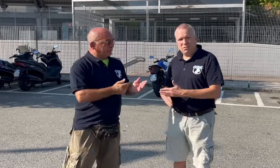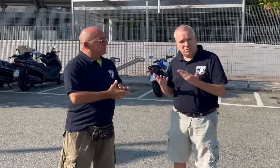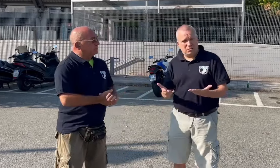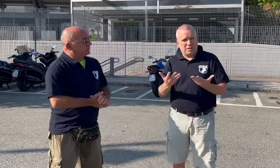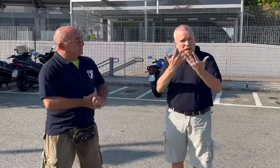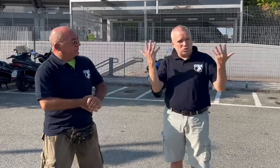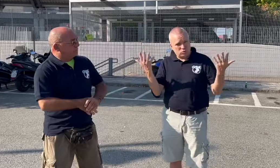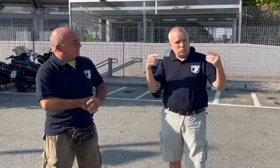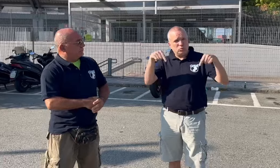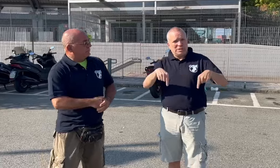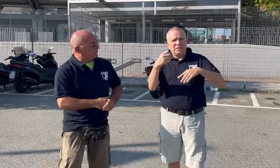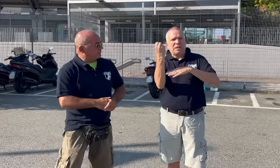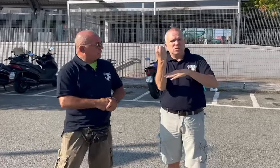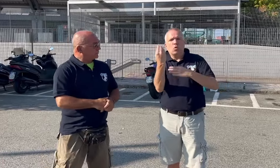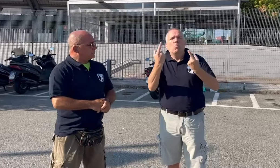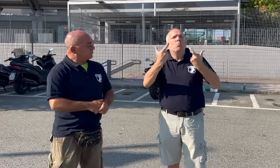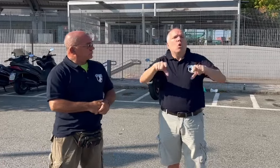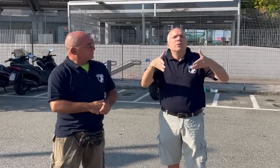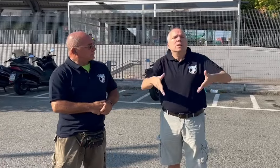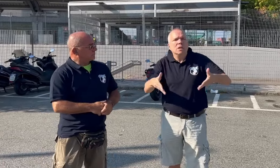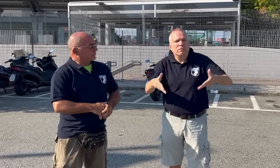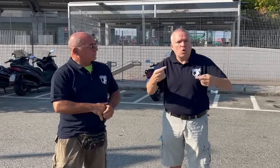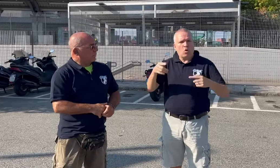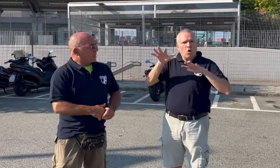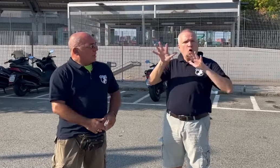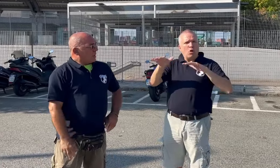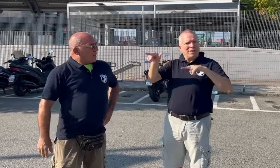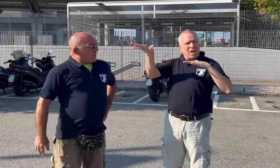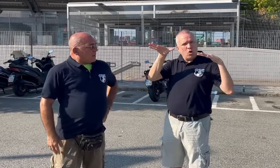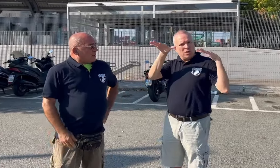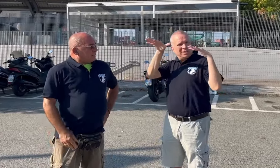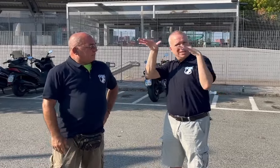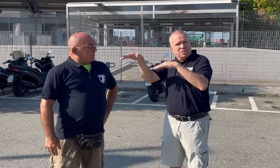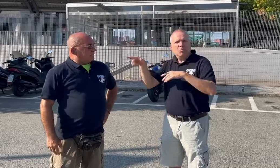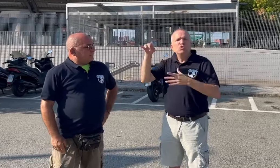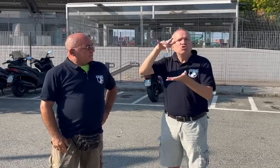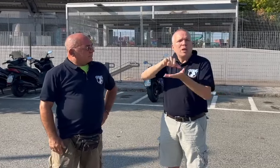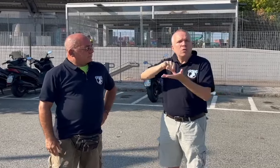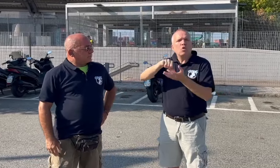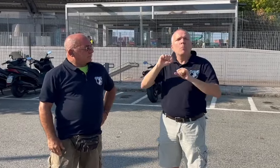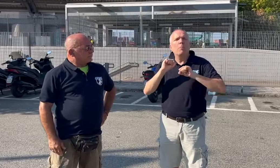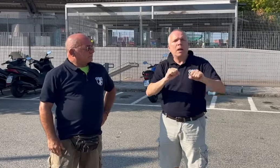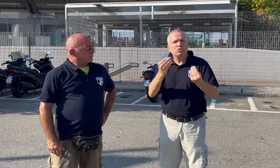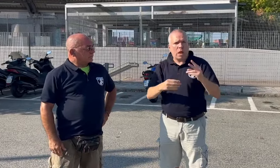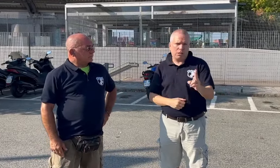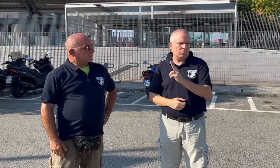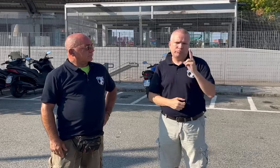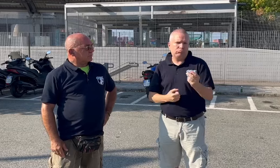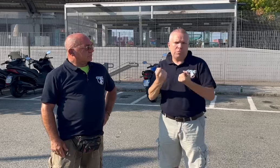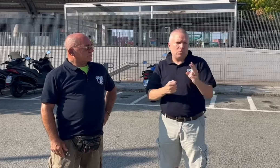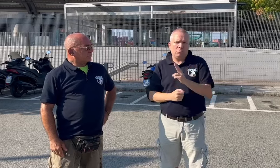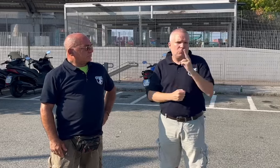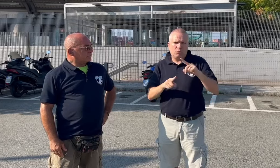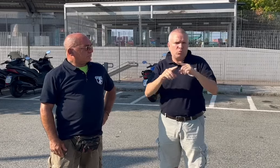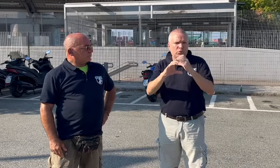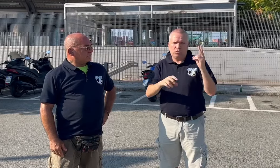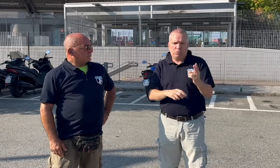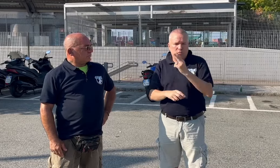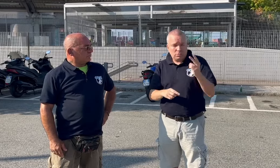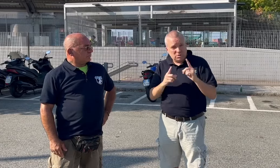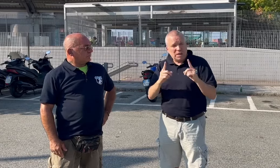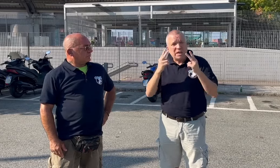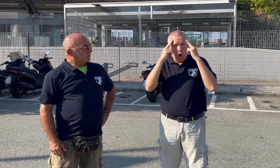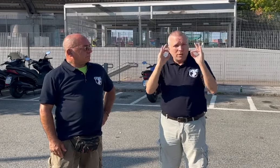Siamo qui, perché durante il corteo parcheggiare al centro è impossibile e non possono passare i pullman.